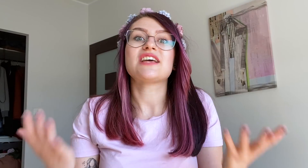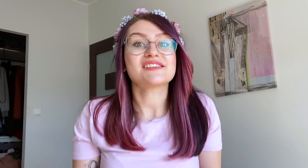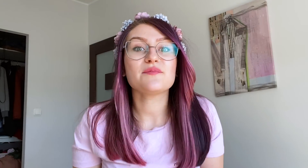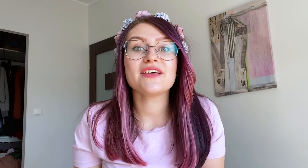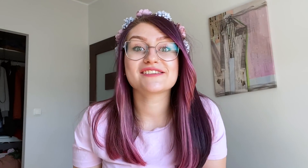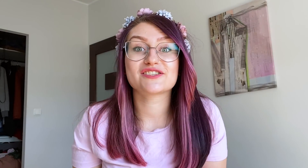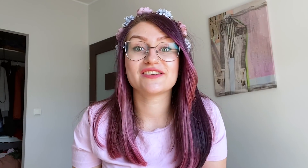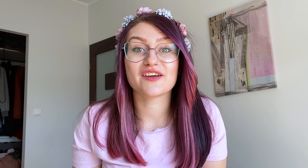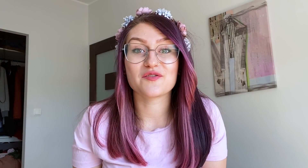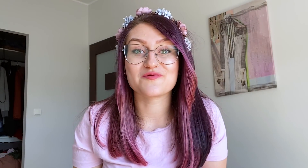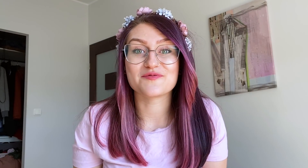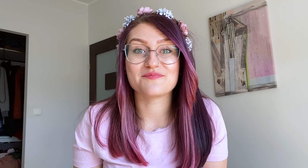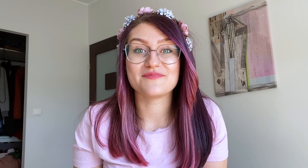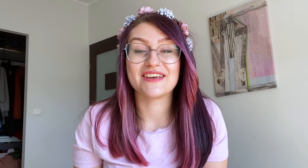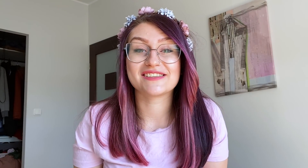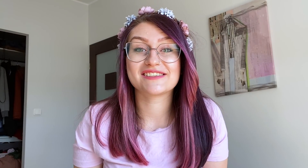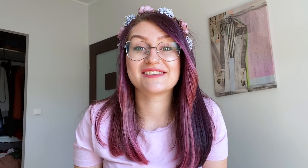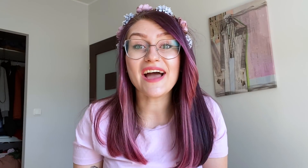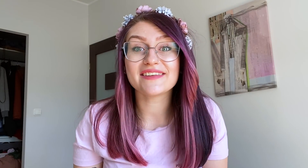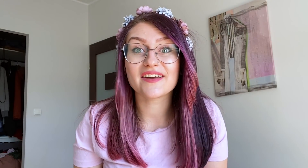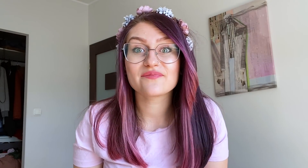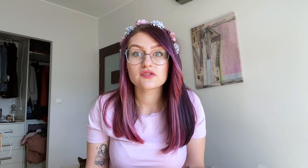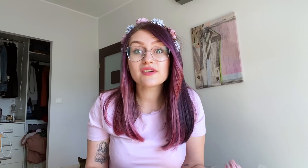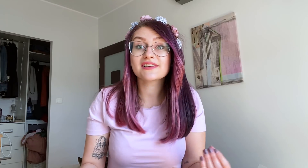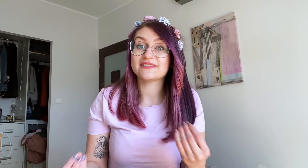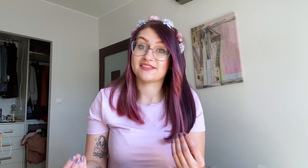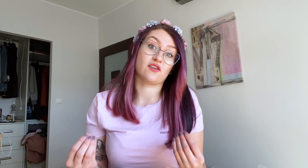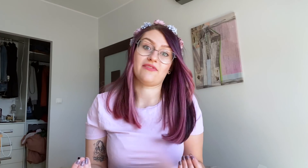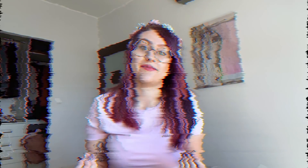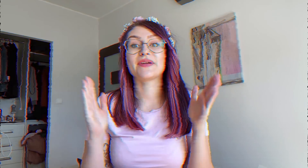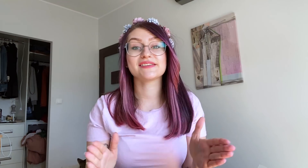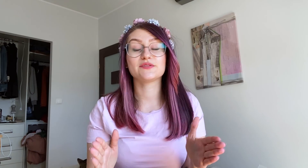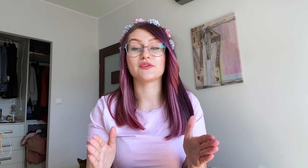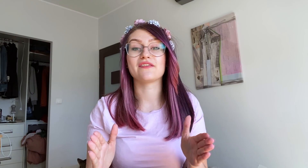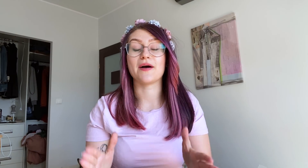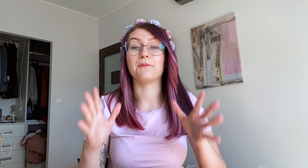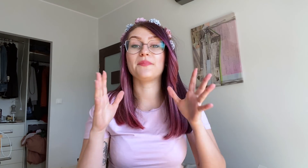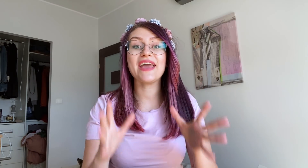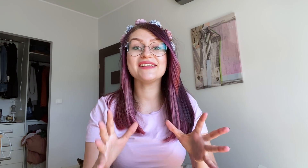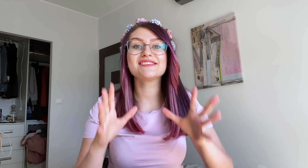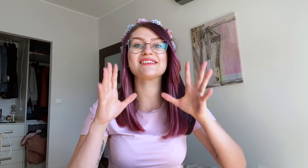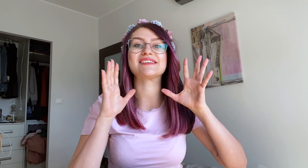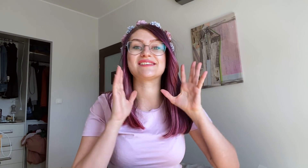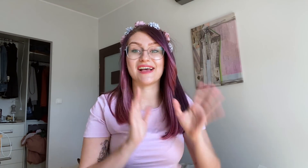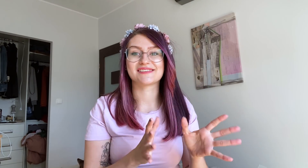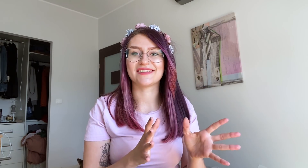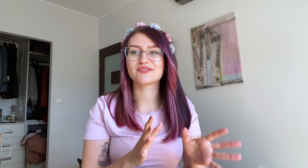Czasami jak zaczynają migać zdanie, to jest katastrofa. Prezentuje Wam pięć zasad,